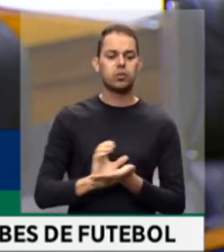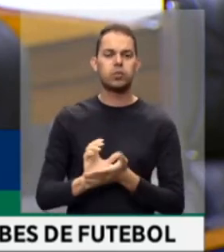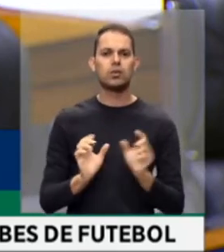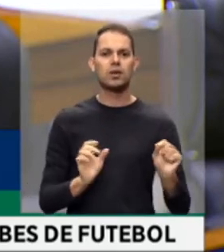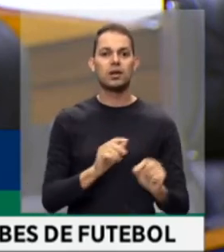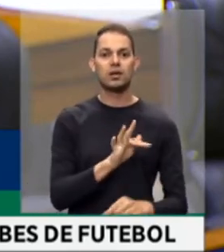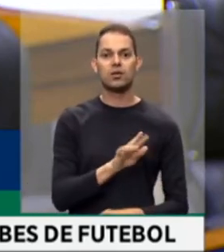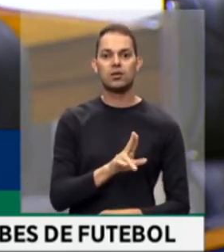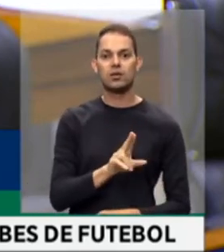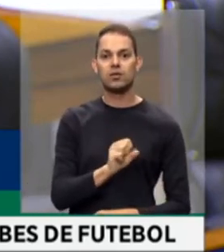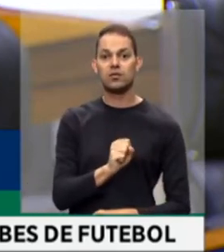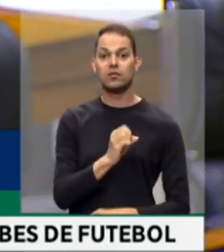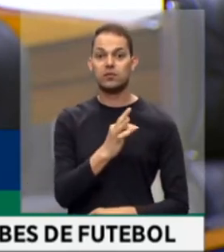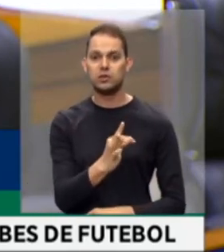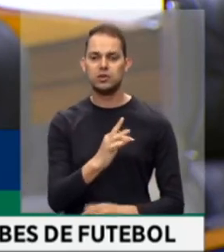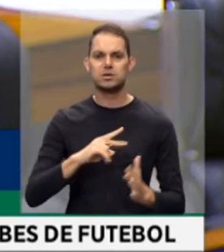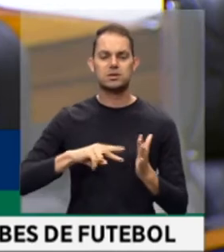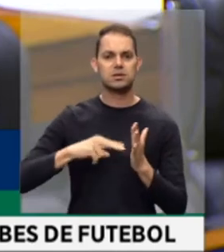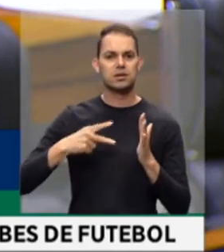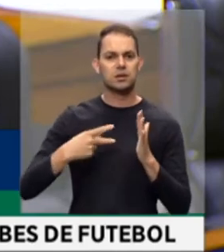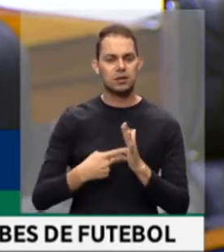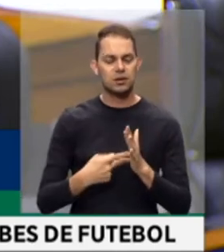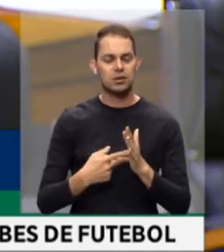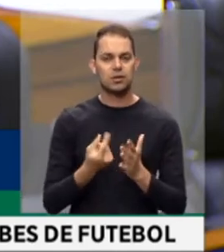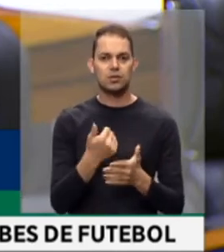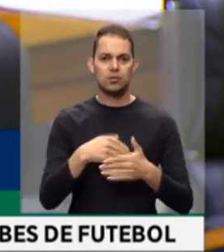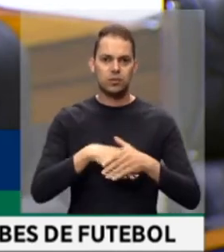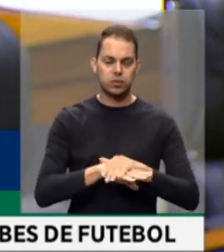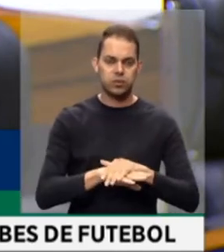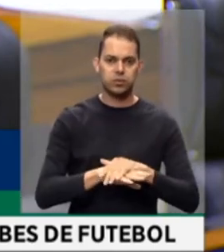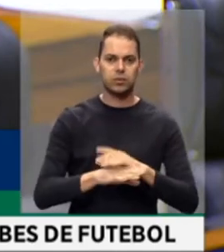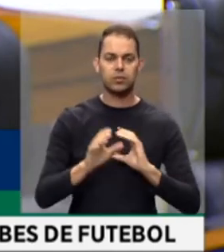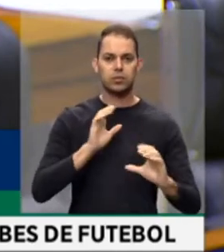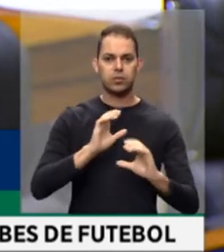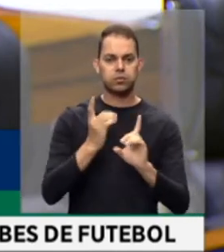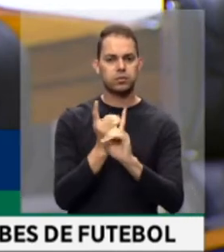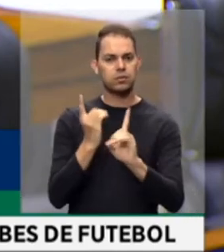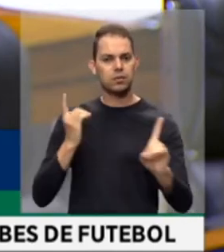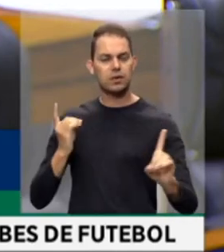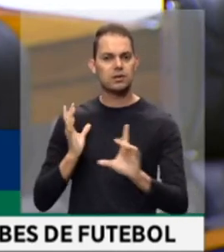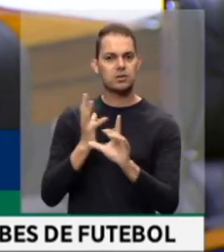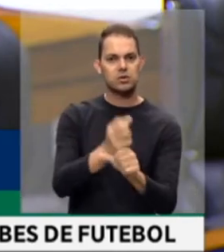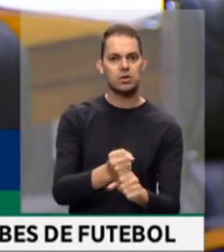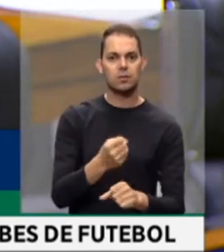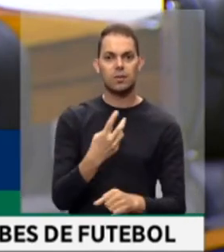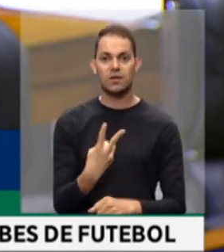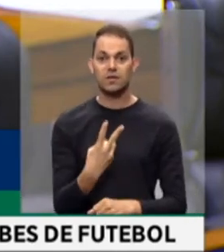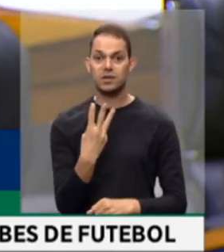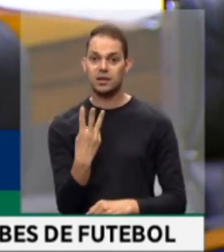ALÉM DISSO, SENHOR PRESIDENTE, ELE ALÉM DISSO TRAZ UMA FONTE DE RECURSO QUE É O FUST, QUE É O FUNDO DA TELECOMUNICAÇÕES, QUE ESTÁ